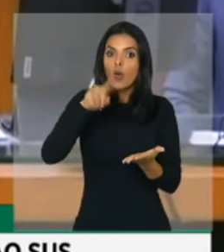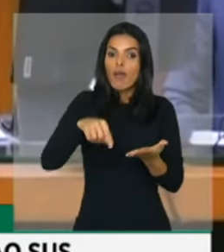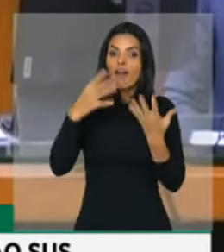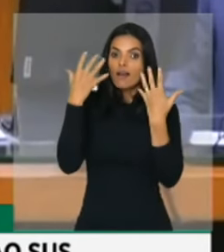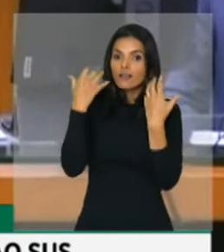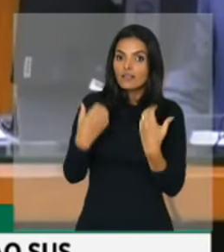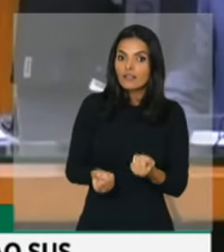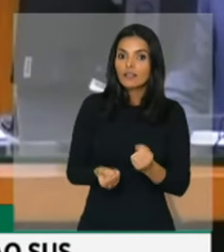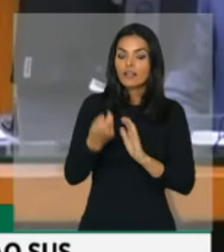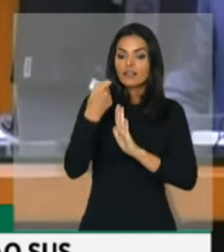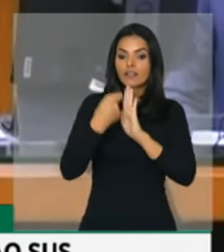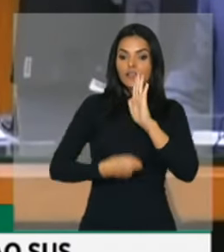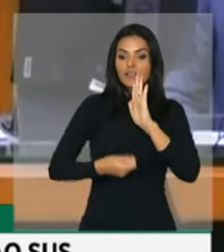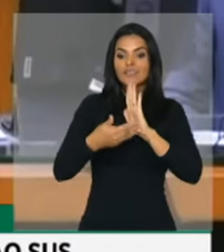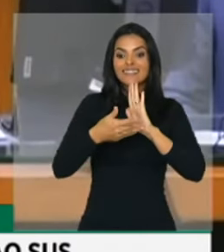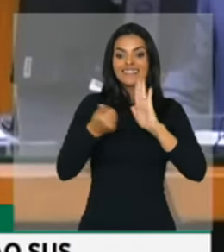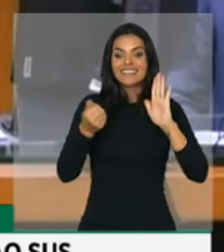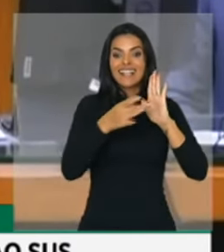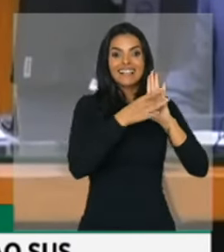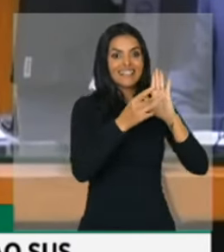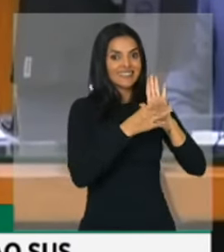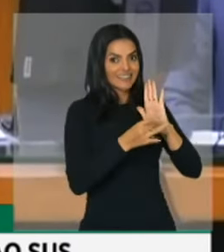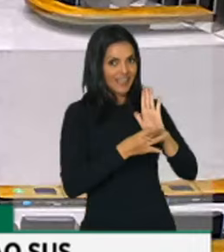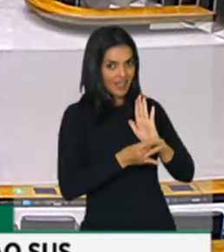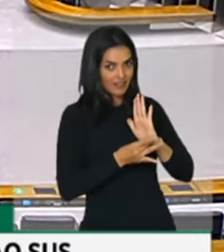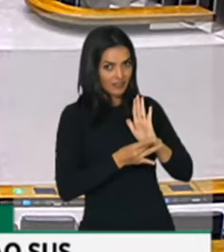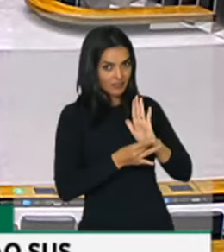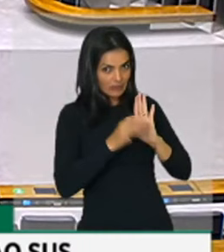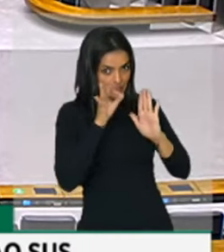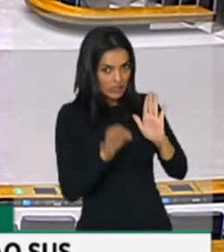DE REDE O E RETIRAR TODOS OS DESTAQUES. [DEPUTADA]: ENTÃO VAMOS CONSULTAR OS PARTIDOS DA OPOSIÇÃO. -- [PRESIDENTE]: VEJA SE